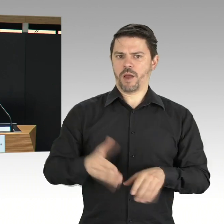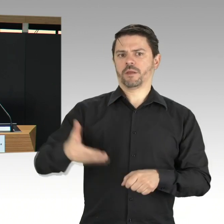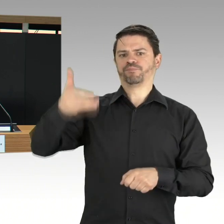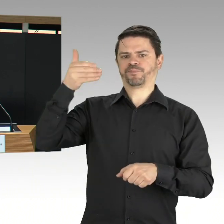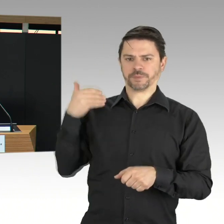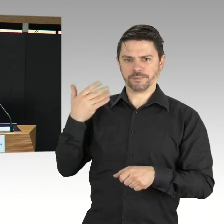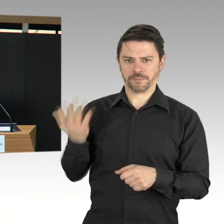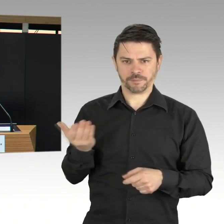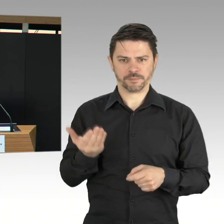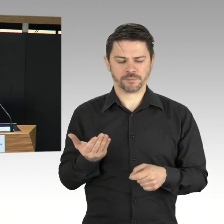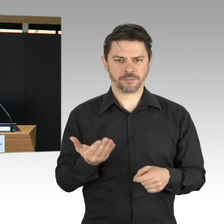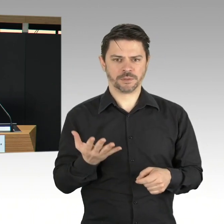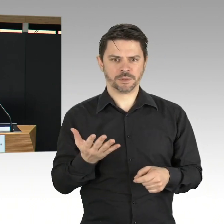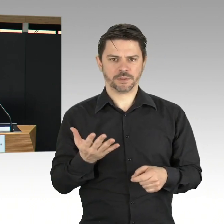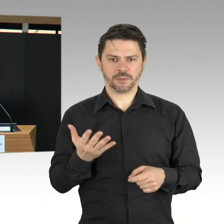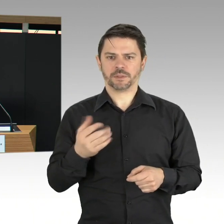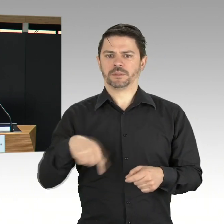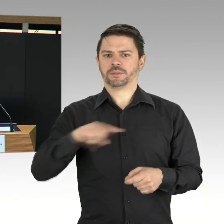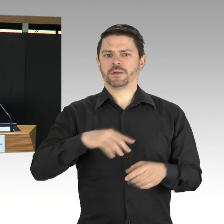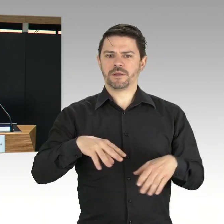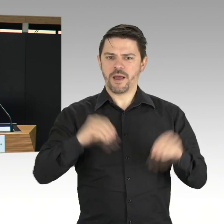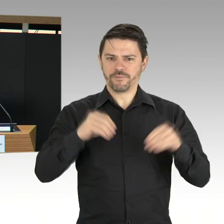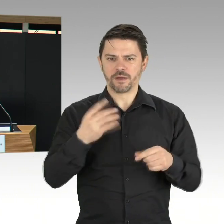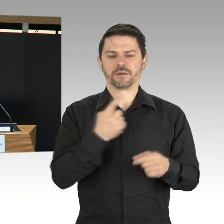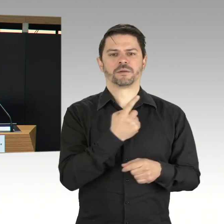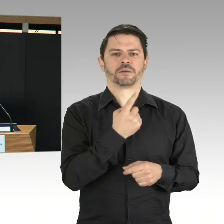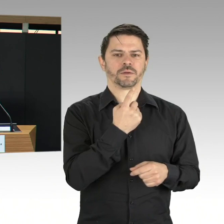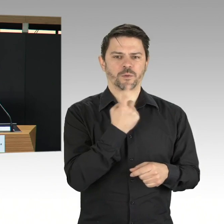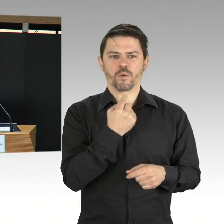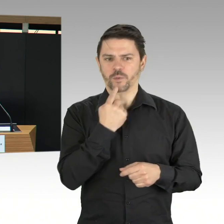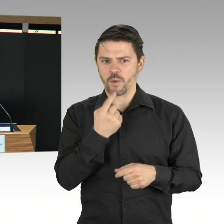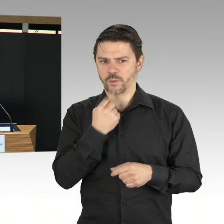Bei der Anhörung zum Mietendeckel im Stadtentwicklungsausschuss